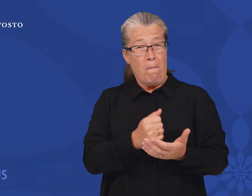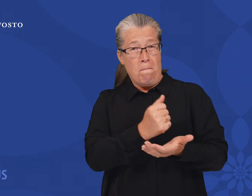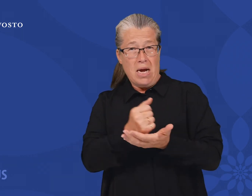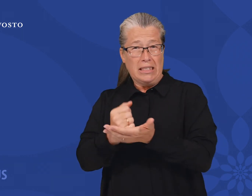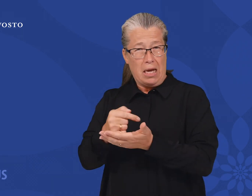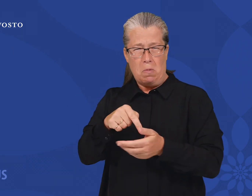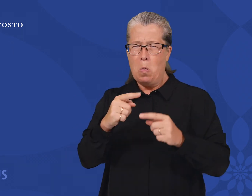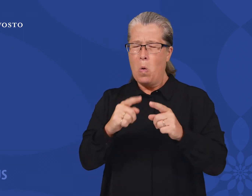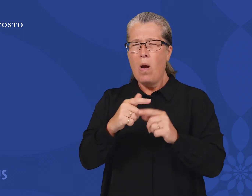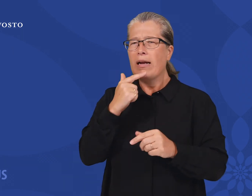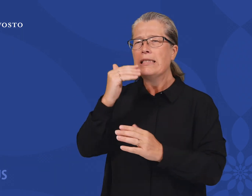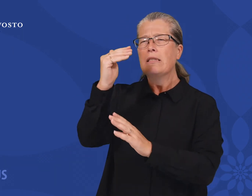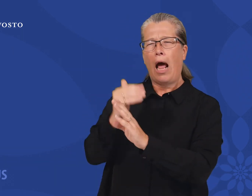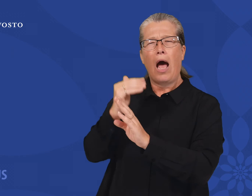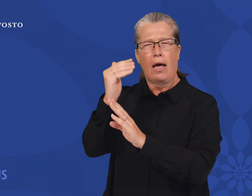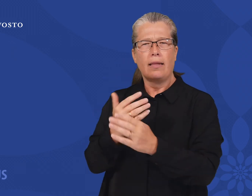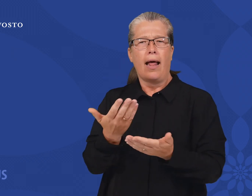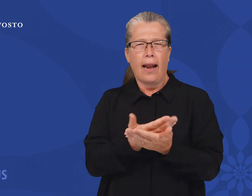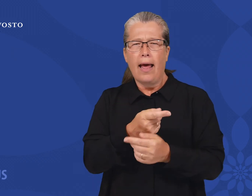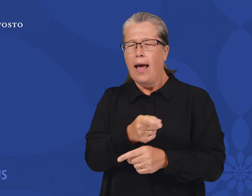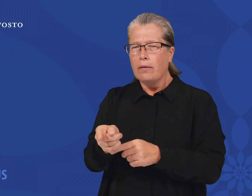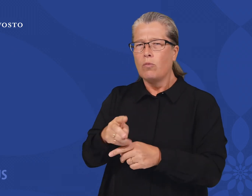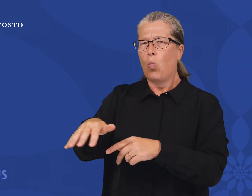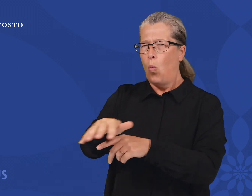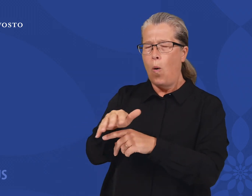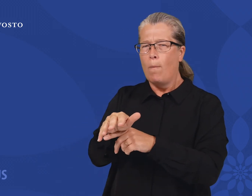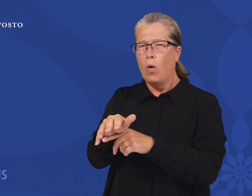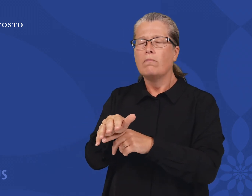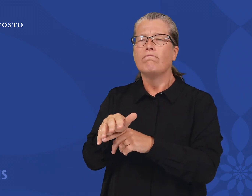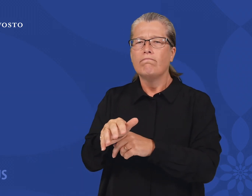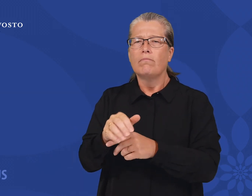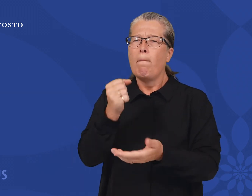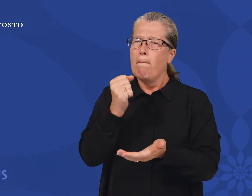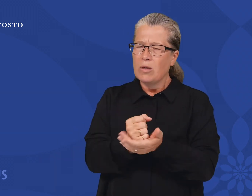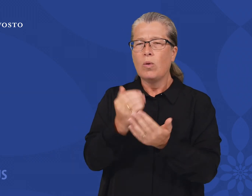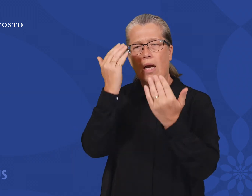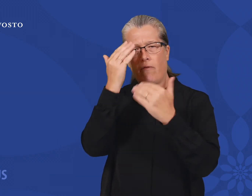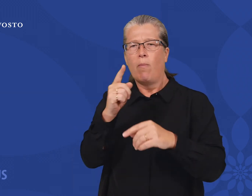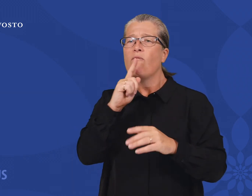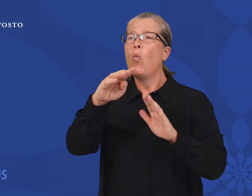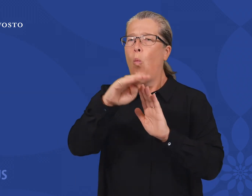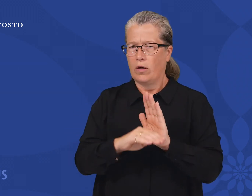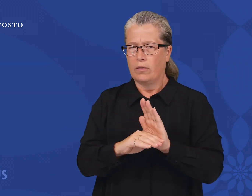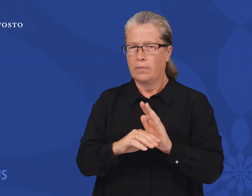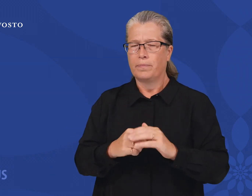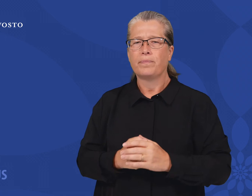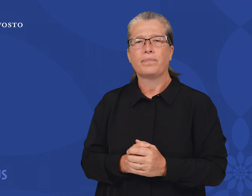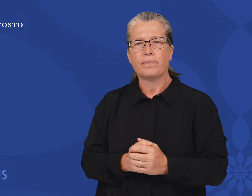Bestämmelserna om länderna och områdena utfärdas genom förordning.